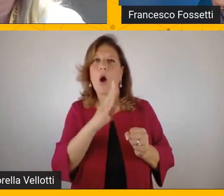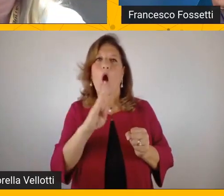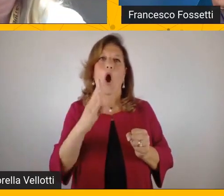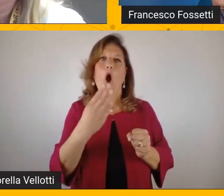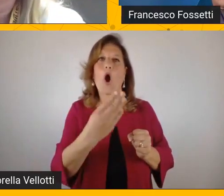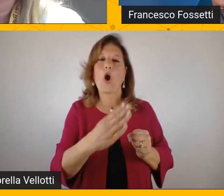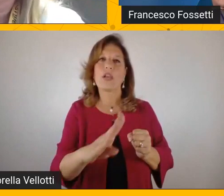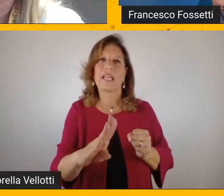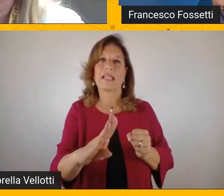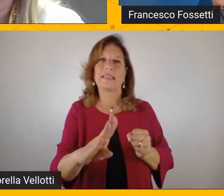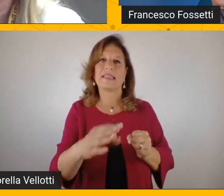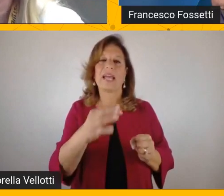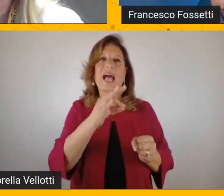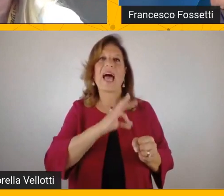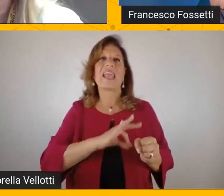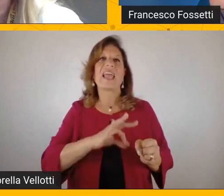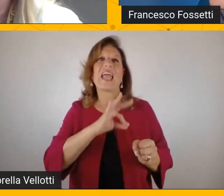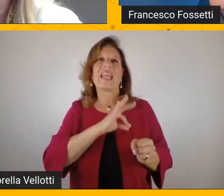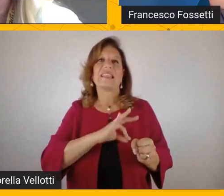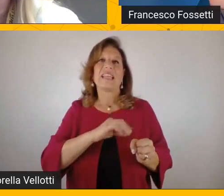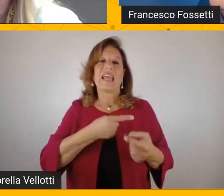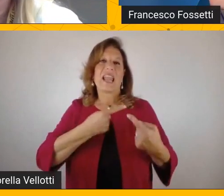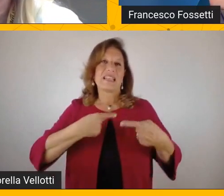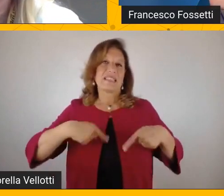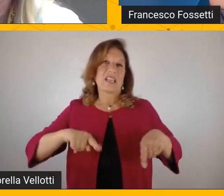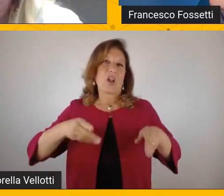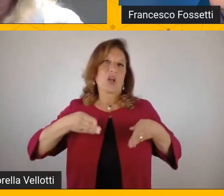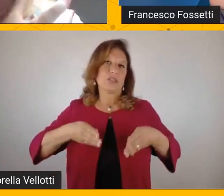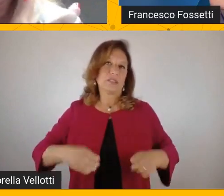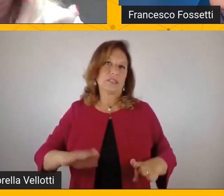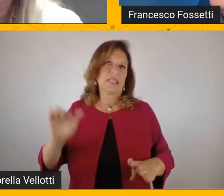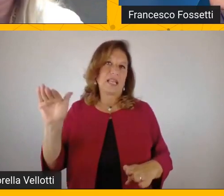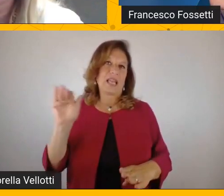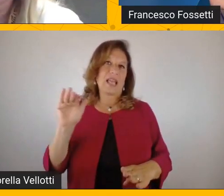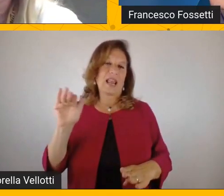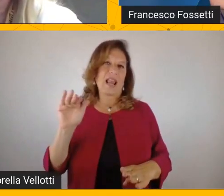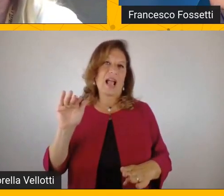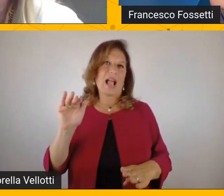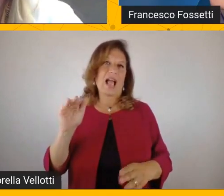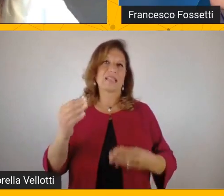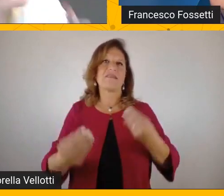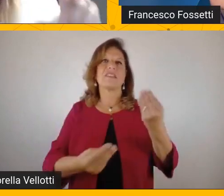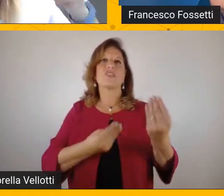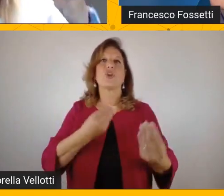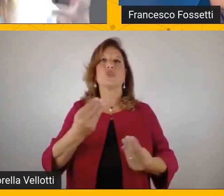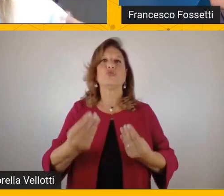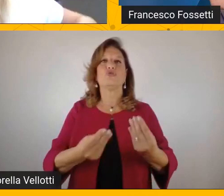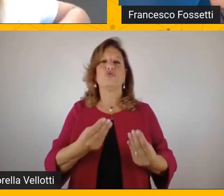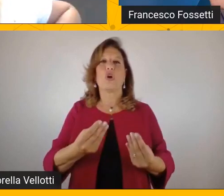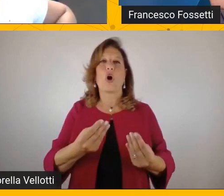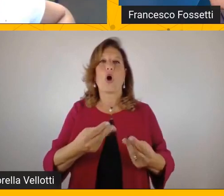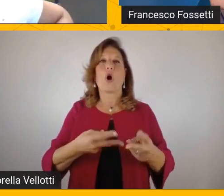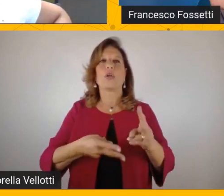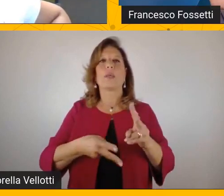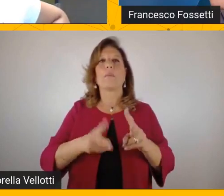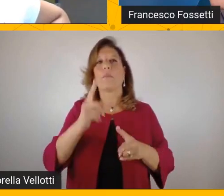orientare maggiormente l'interesse dei nostri ragazzi